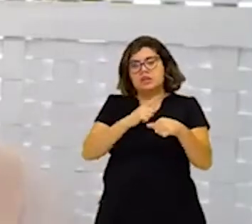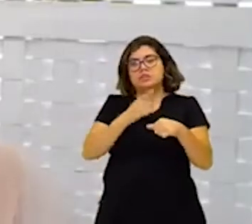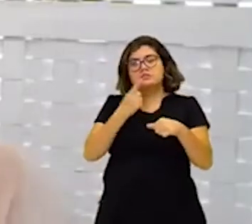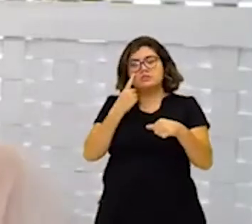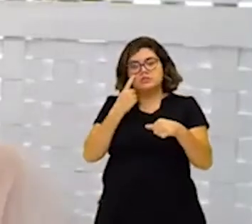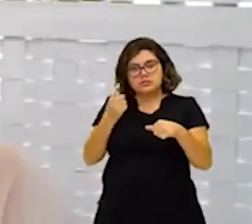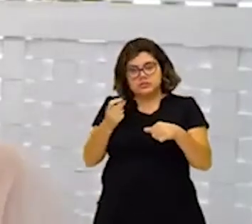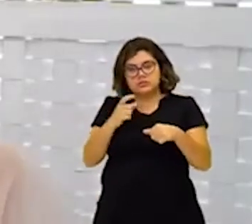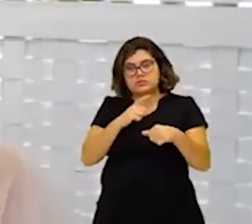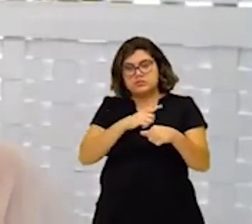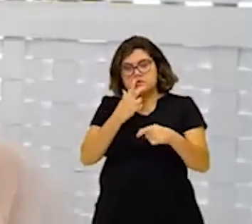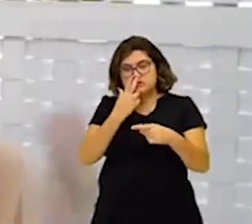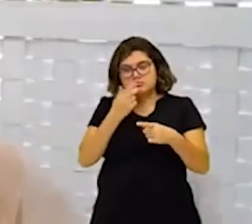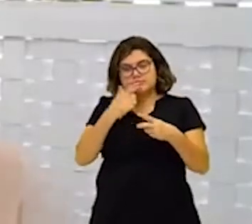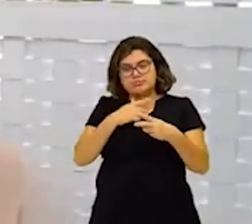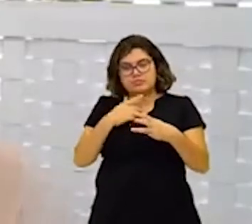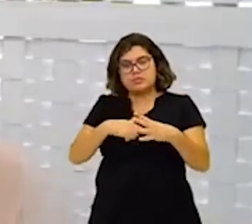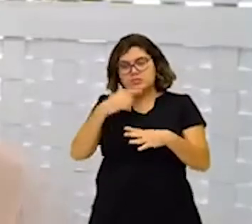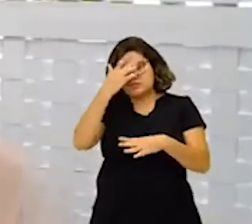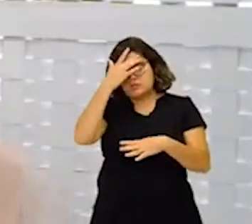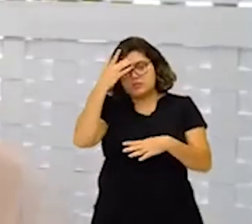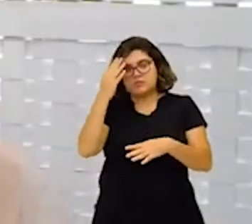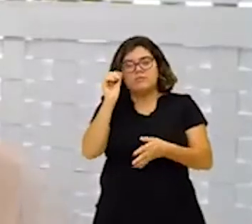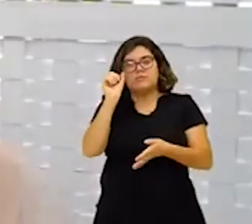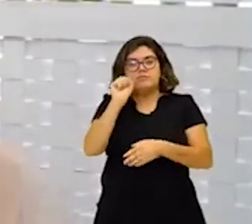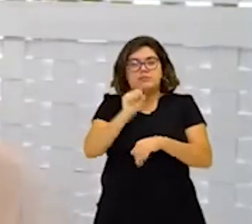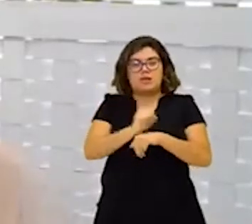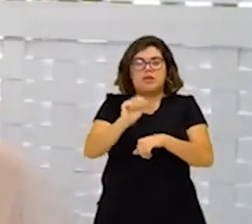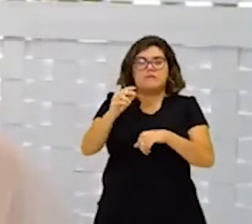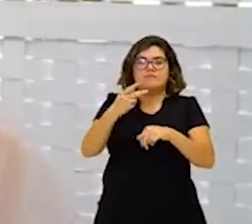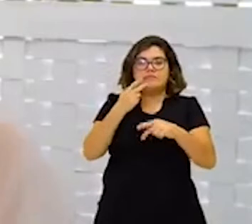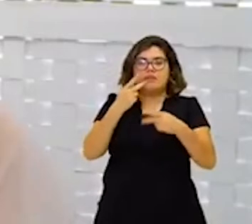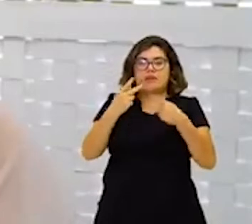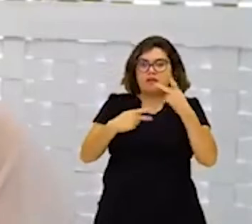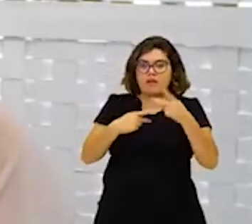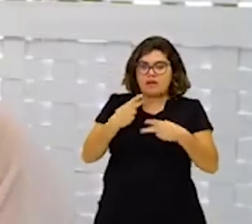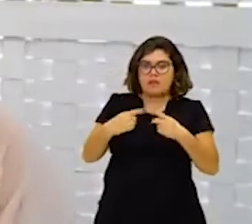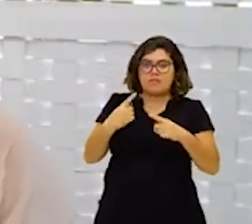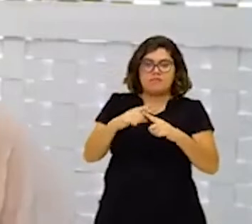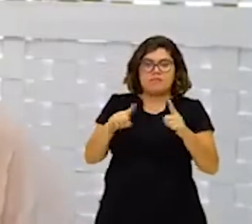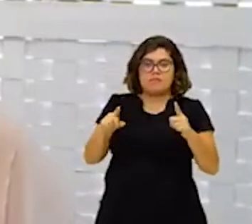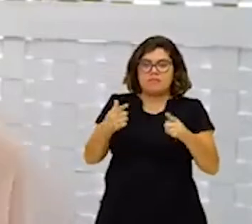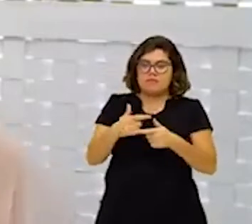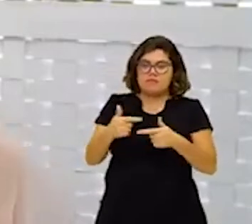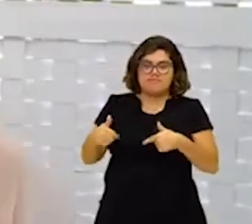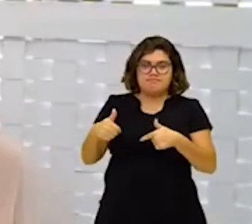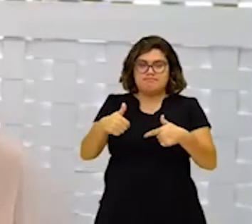figuras das pessoas fale de uma forma mas não estejam juntas nas frentes de luta é para estarmos